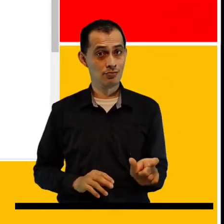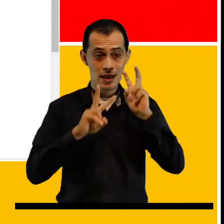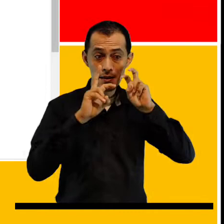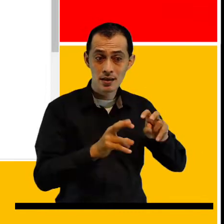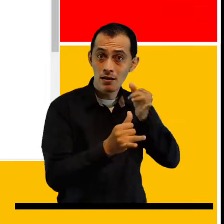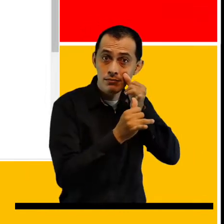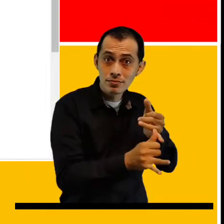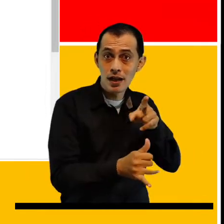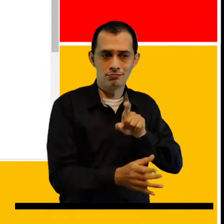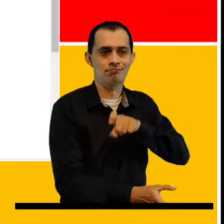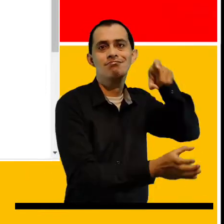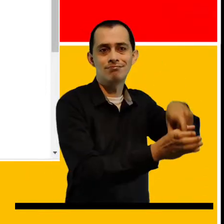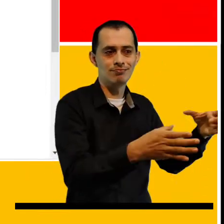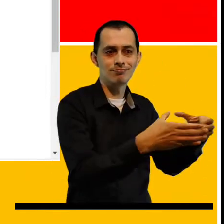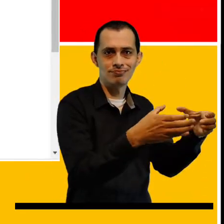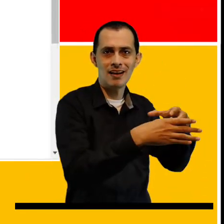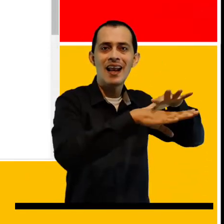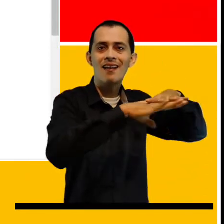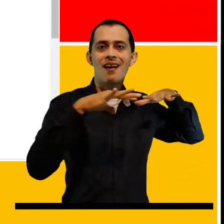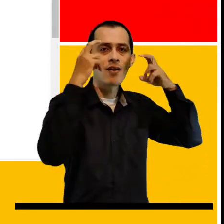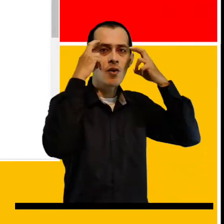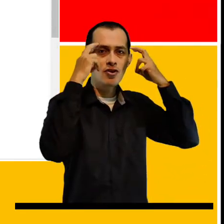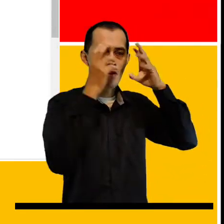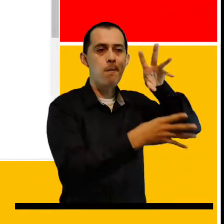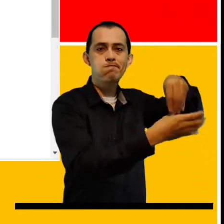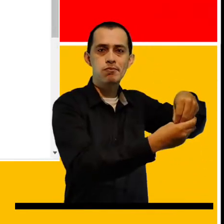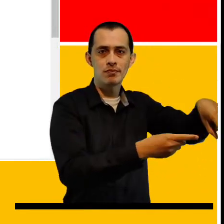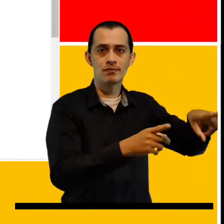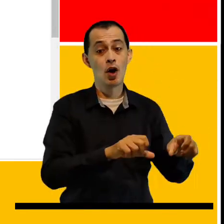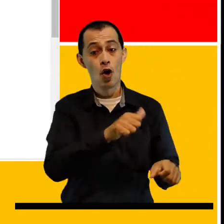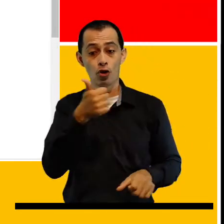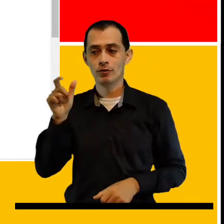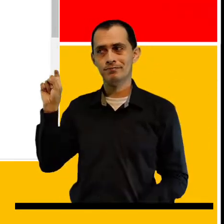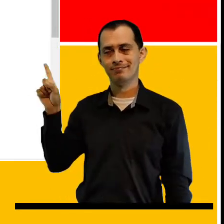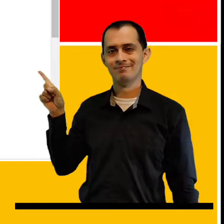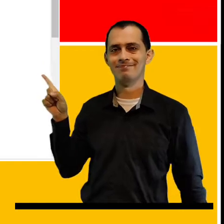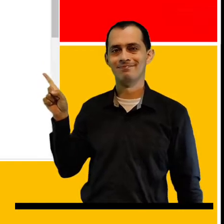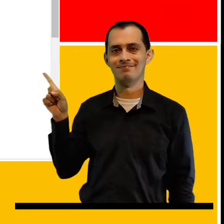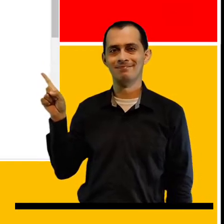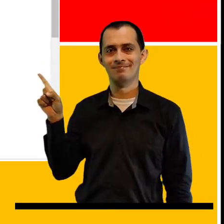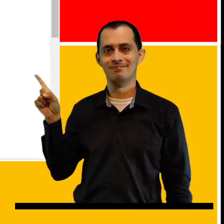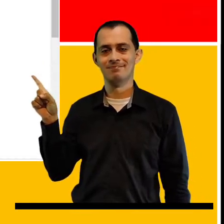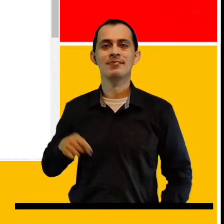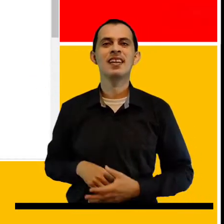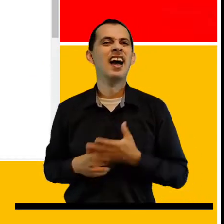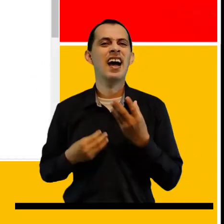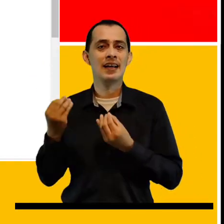Dentro de la comunicación del conocimiento está la generación de contenido y las estrategias